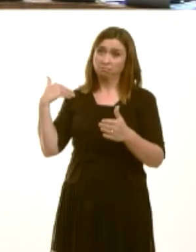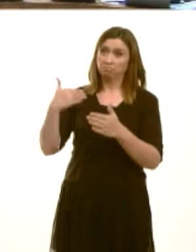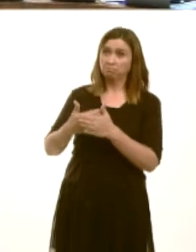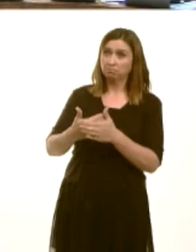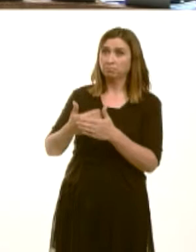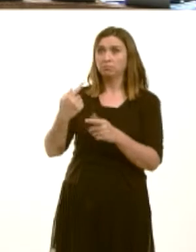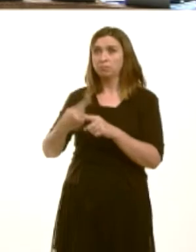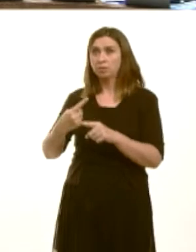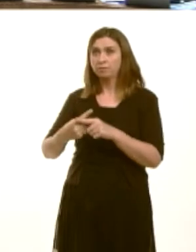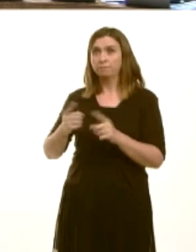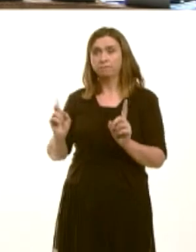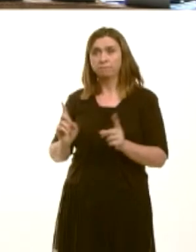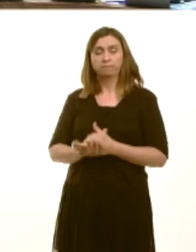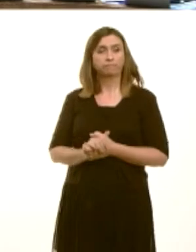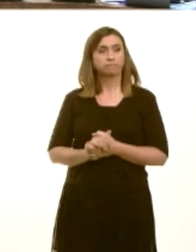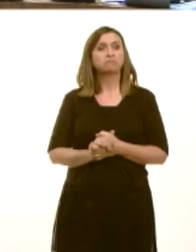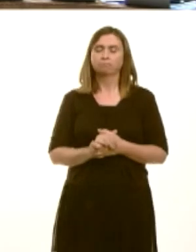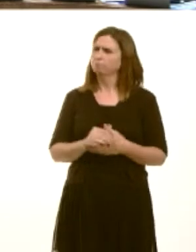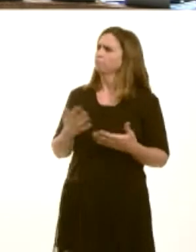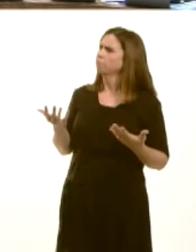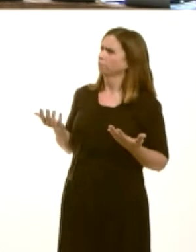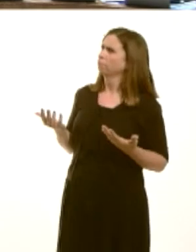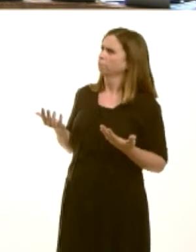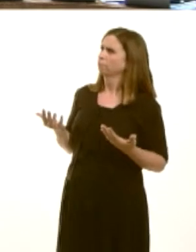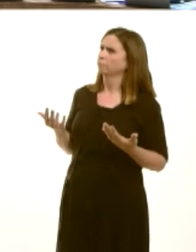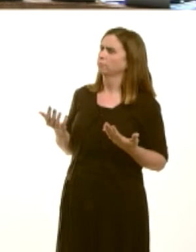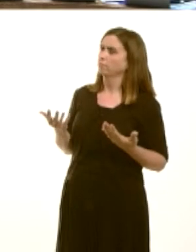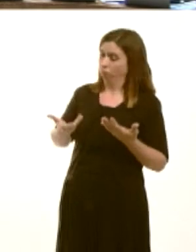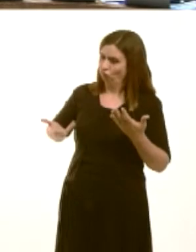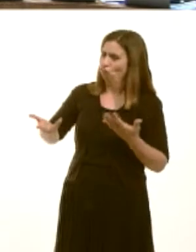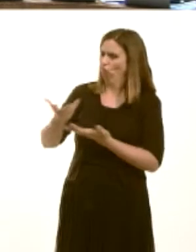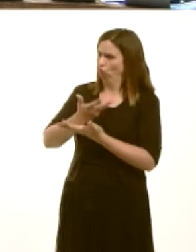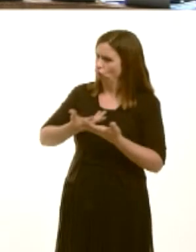wrth gwrs, ei bod hiín bosibl i weithioín drawsbleidiol yn y Siambr hon, er mwyn sicrhau